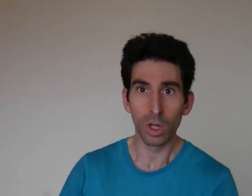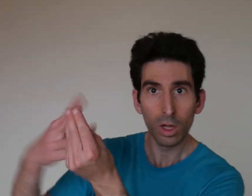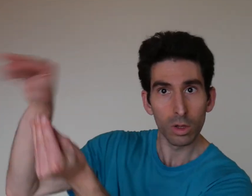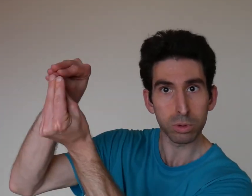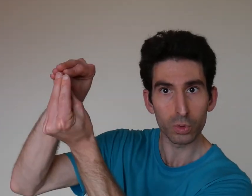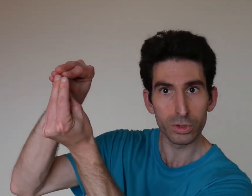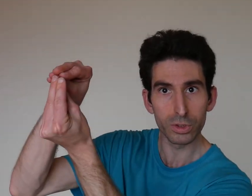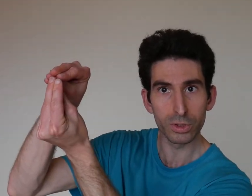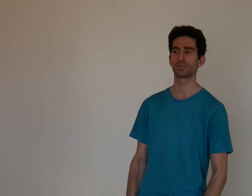En bonus.